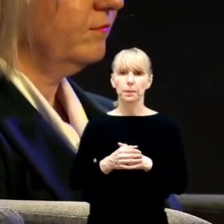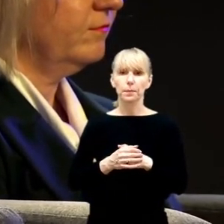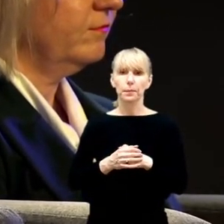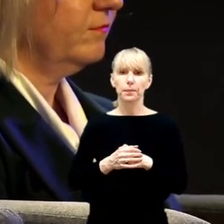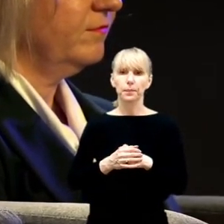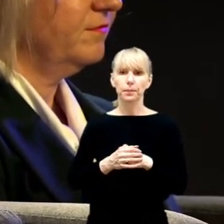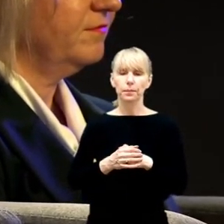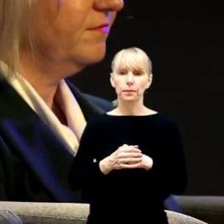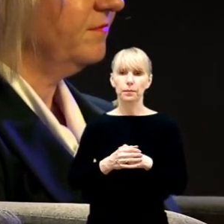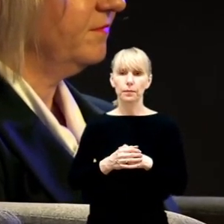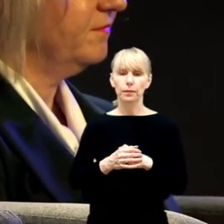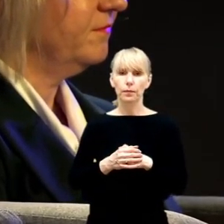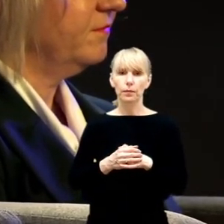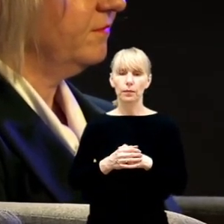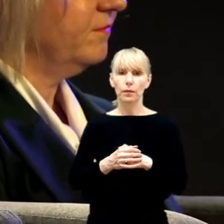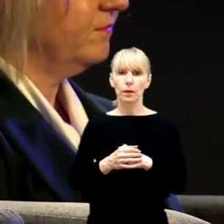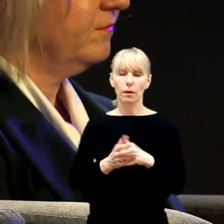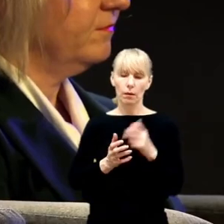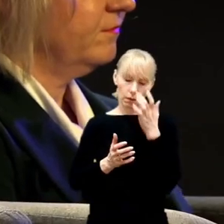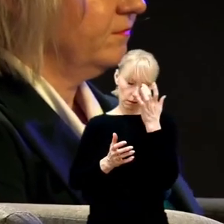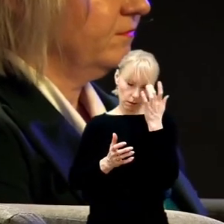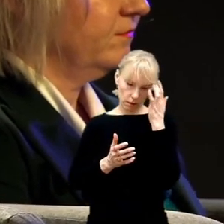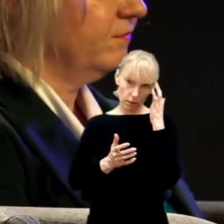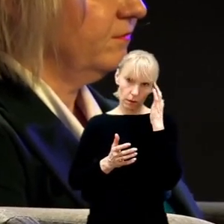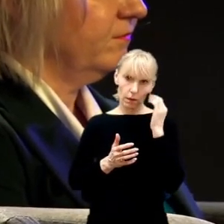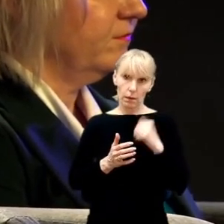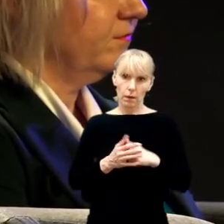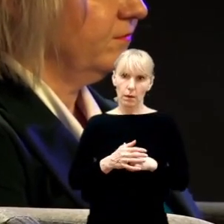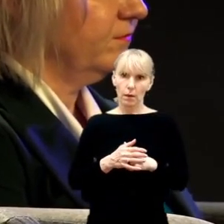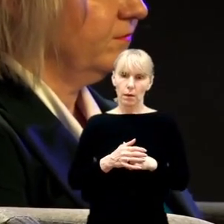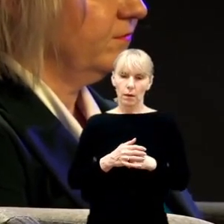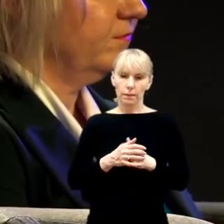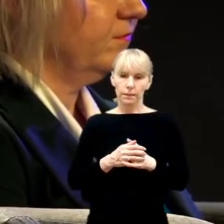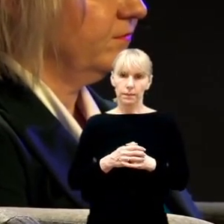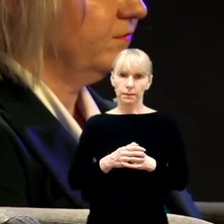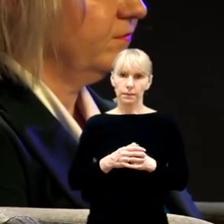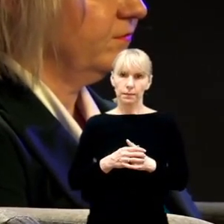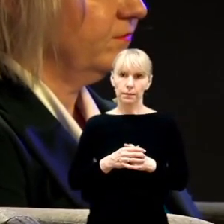Według mnie odwrotnie, my mamy już wiele rzeczy, których możemy się nawet pochwalić.